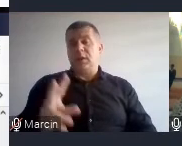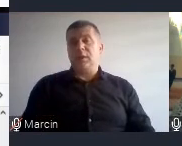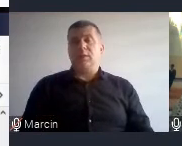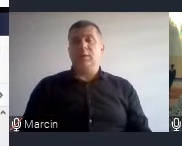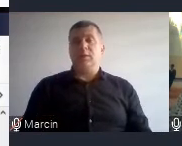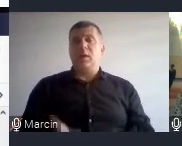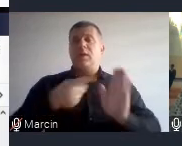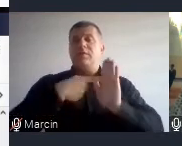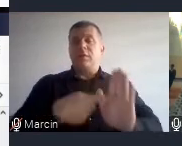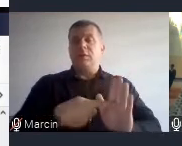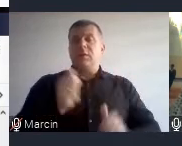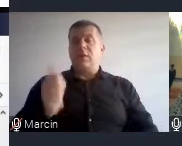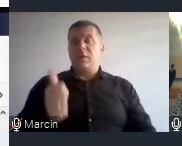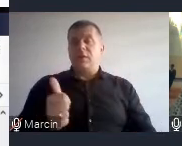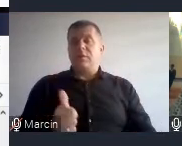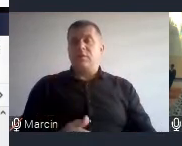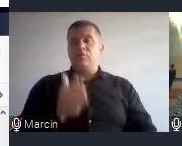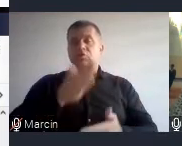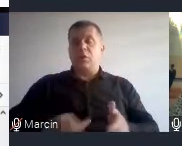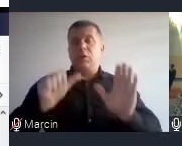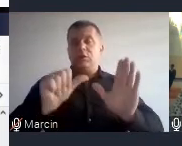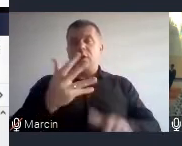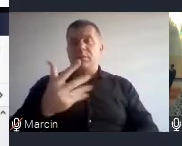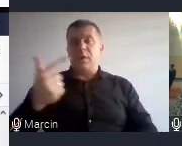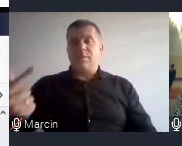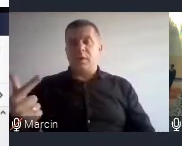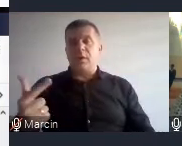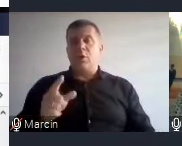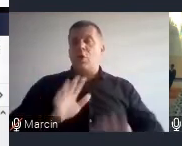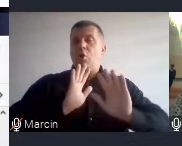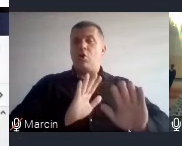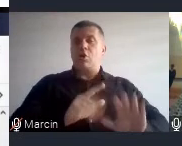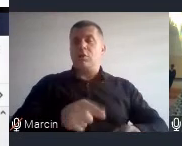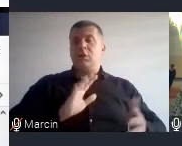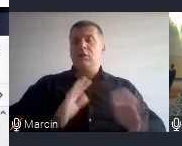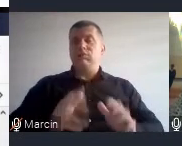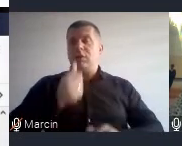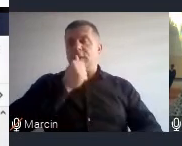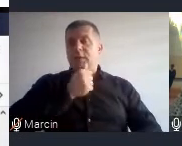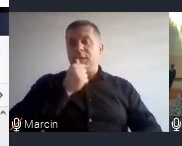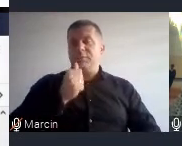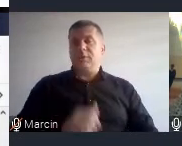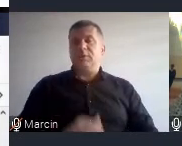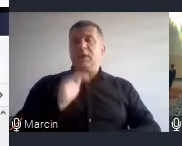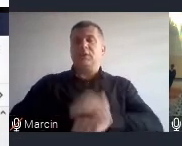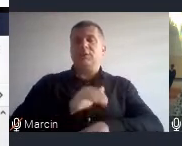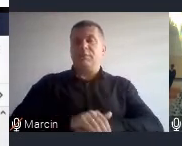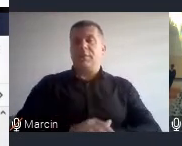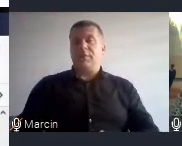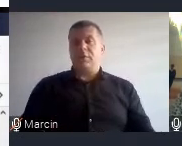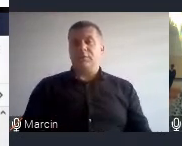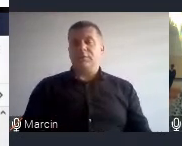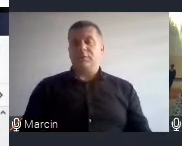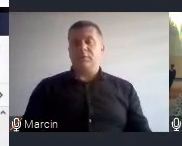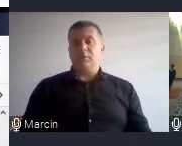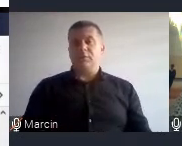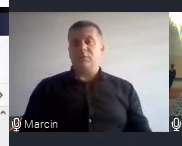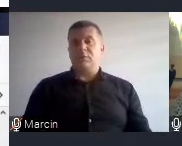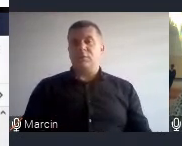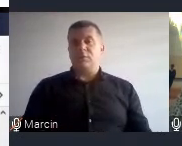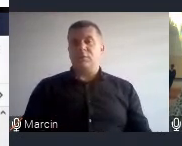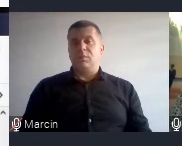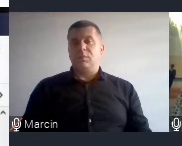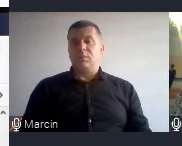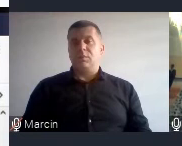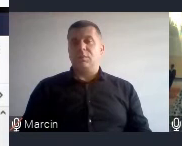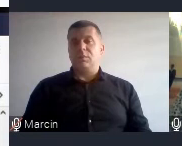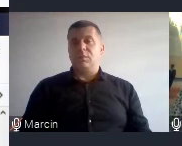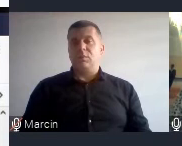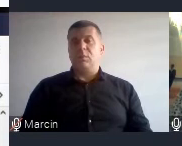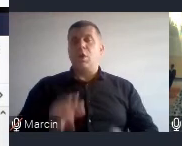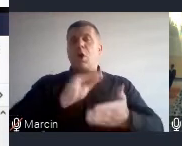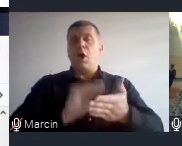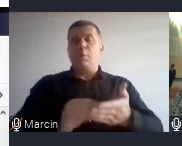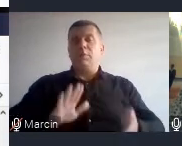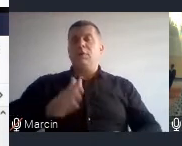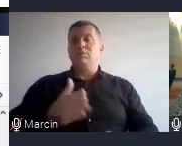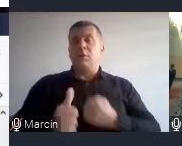W wytycznych kwalifikowalności w części 6.5.2, chronią tym sposobem chronią tajemnicę zamawiających i opis przedmiotu dokumentacja,